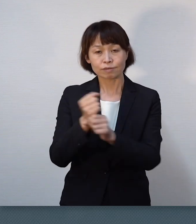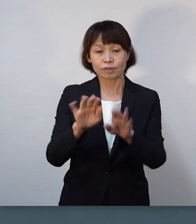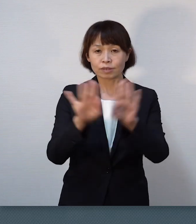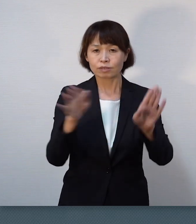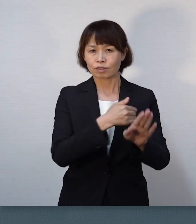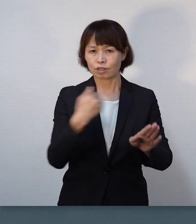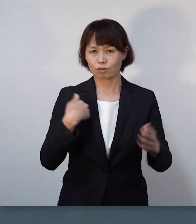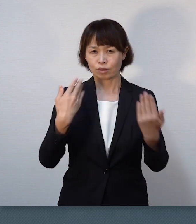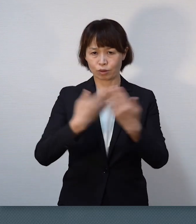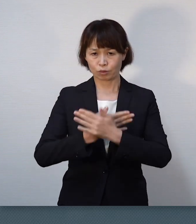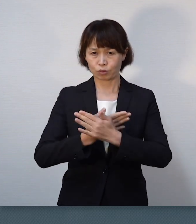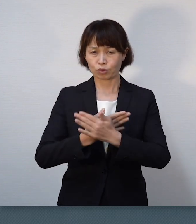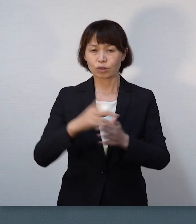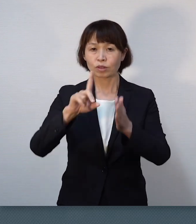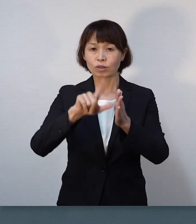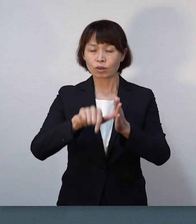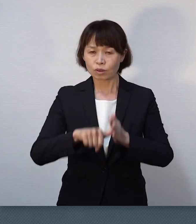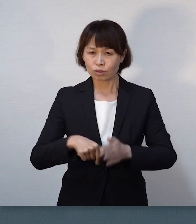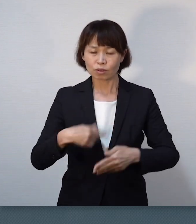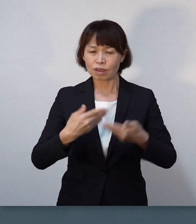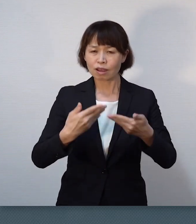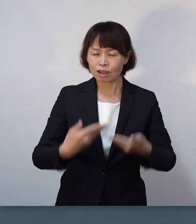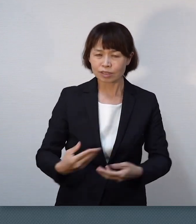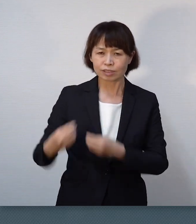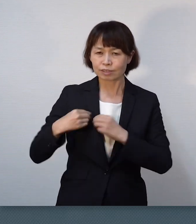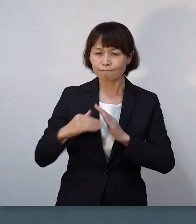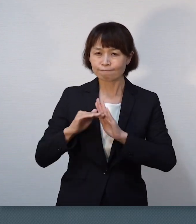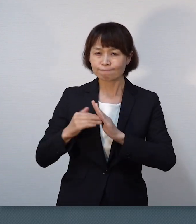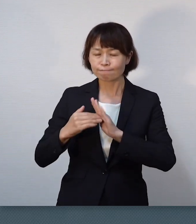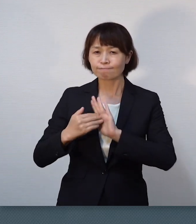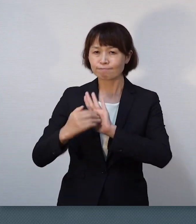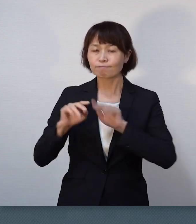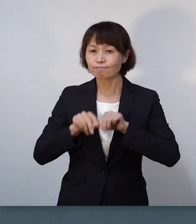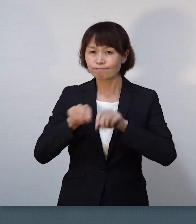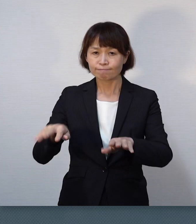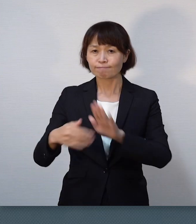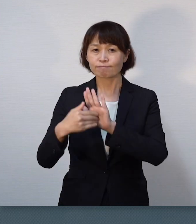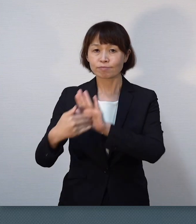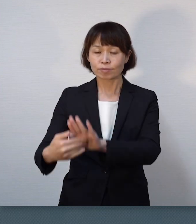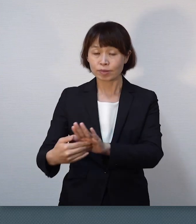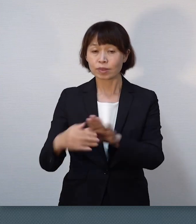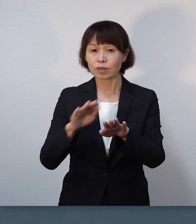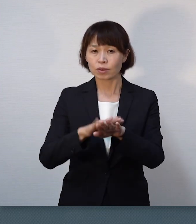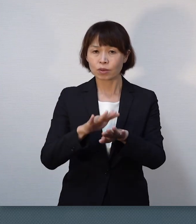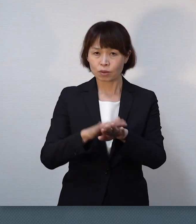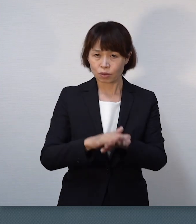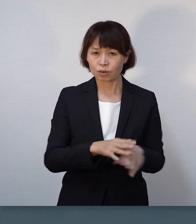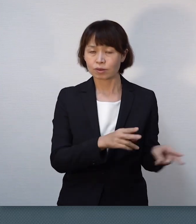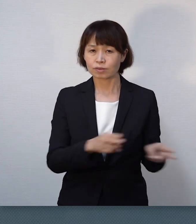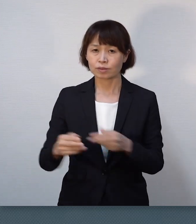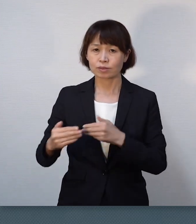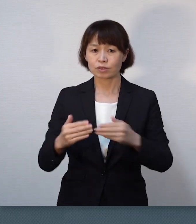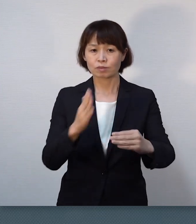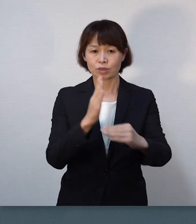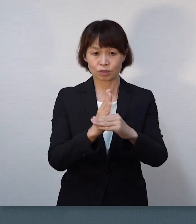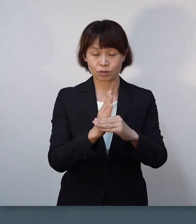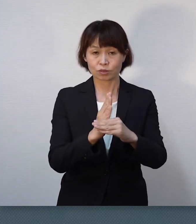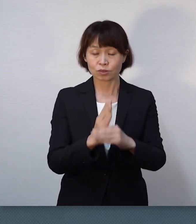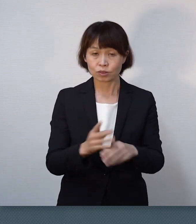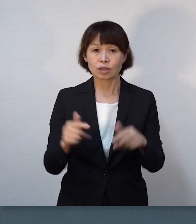その時に、より安全な形で再開するために 我々は様々なことを進めています ご紹介しますが、「LINEコロナお知らせシステム」